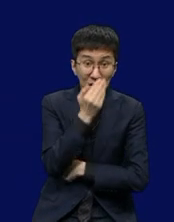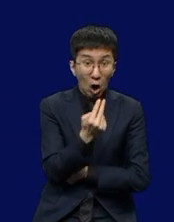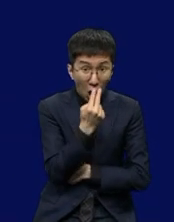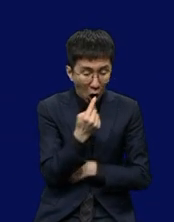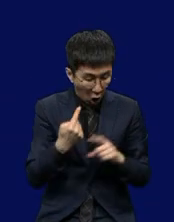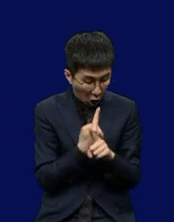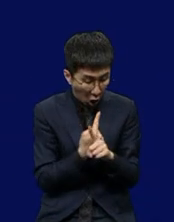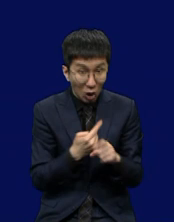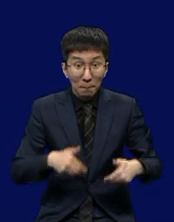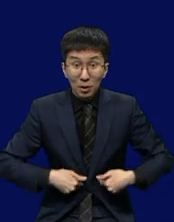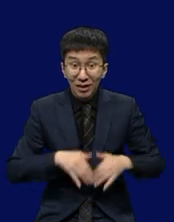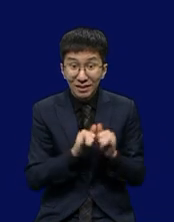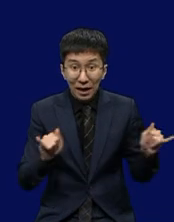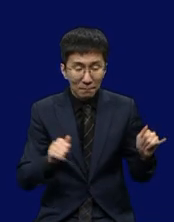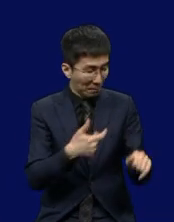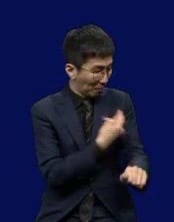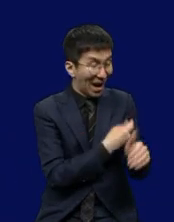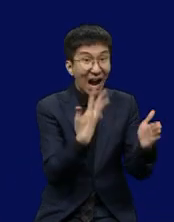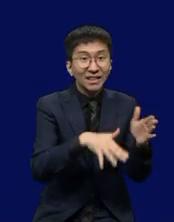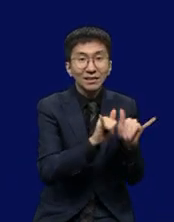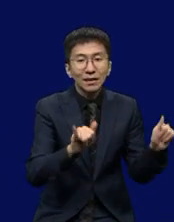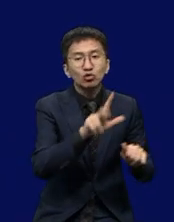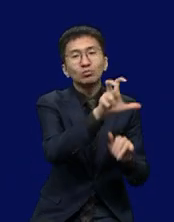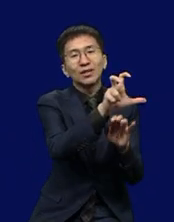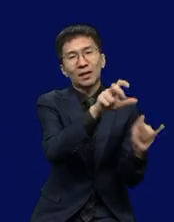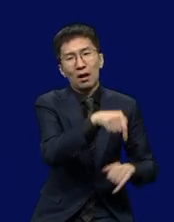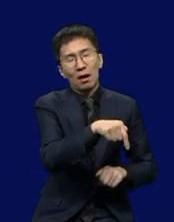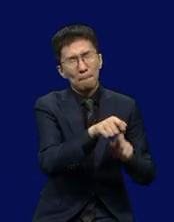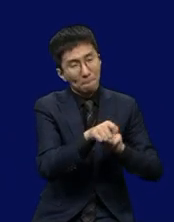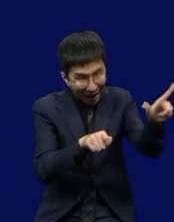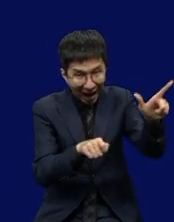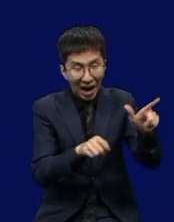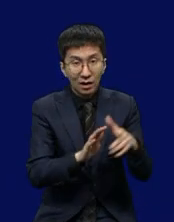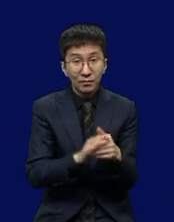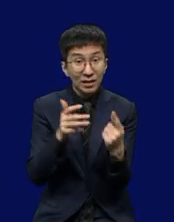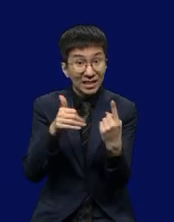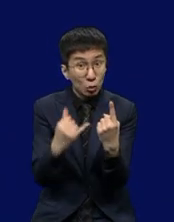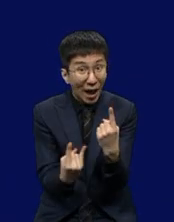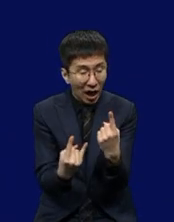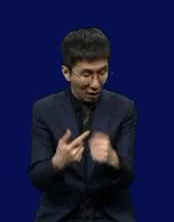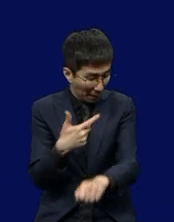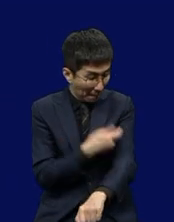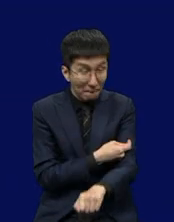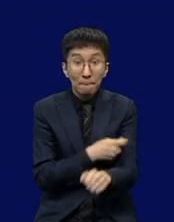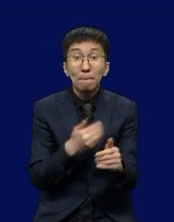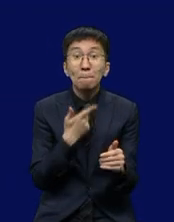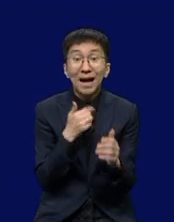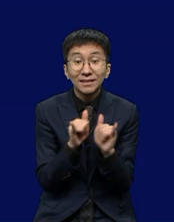중에서는 미접종자가 25명으로 대부분이었고 1회 접종자 4명, 2회 접종자는 1명도 없었습니다.